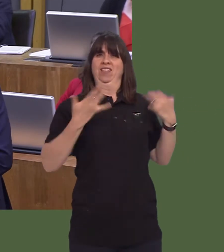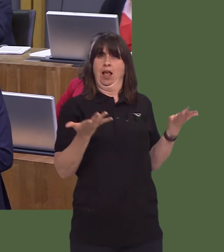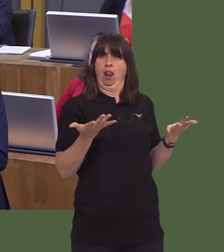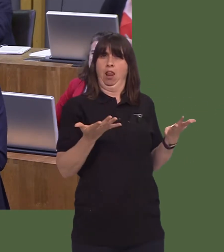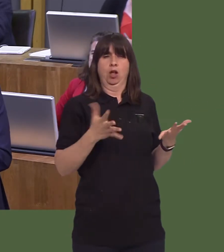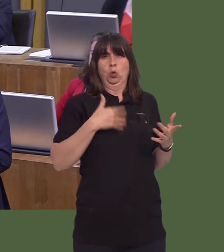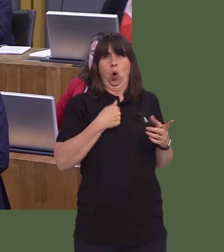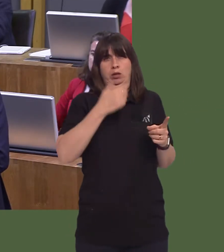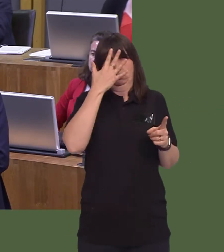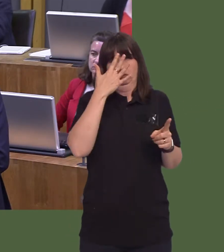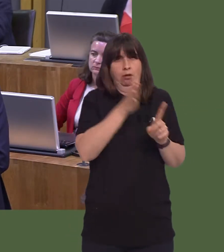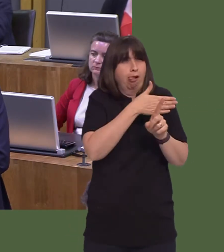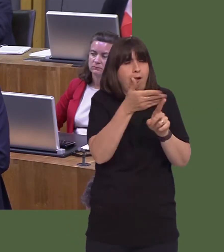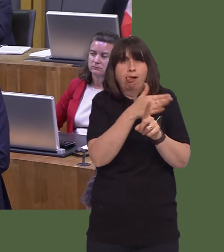ynglyn ag unrhyw issue.